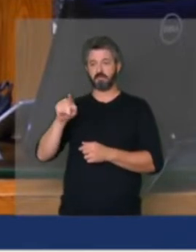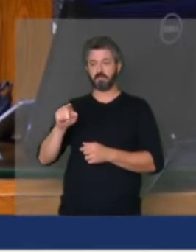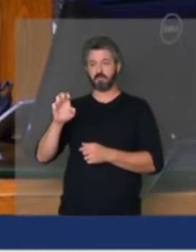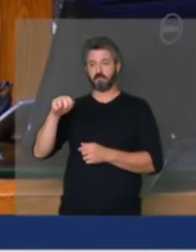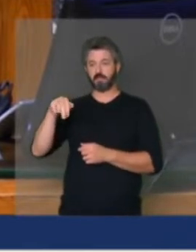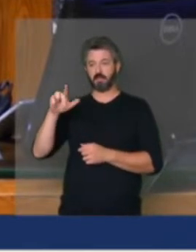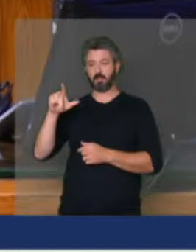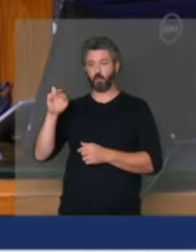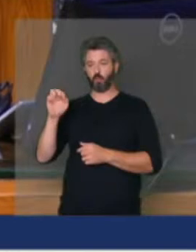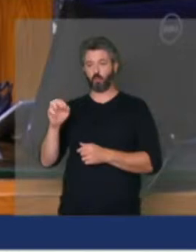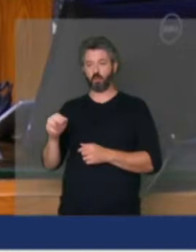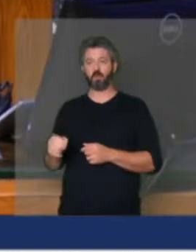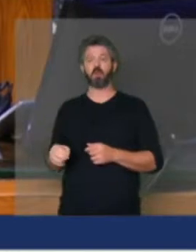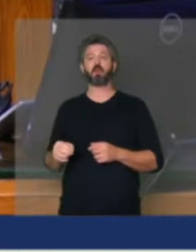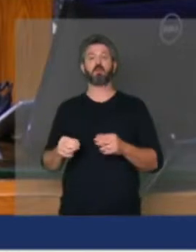ZÉ NELTO VAI, NOVO... NOVO...